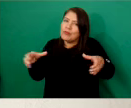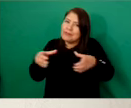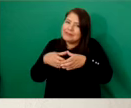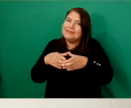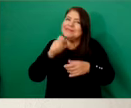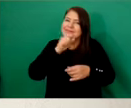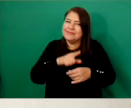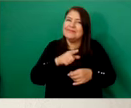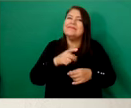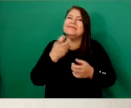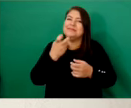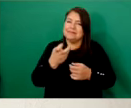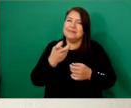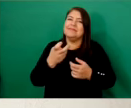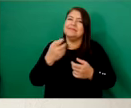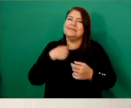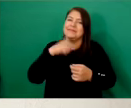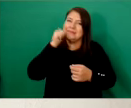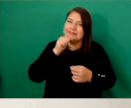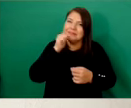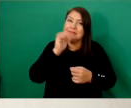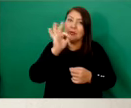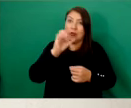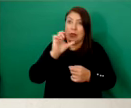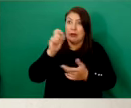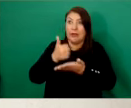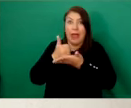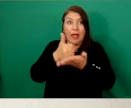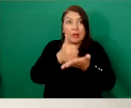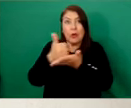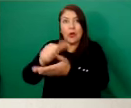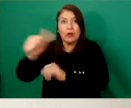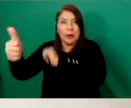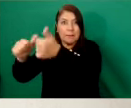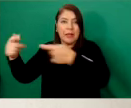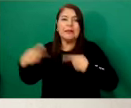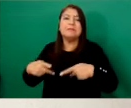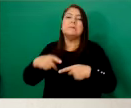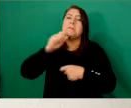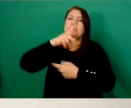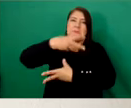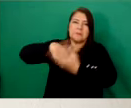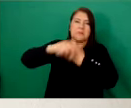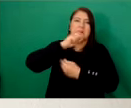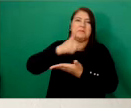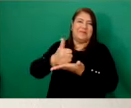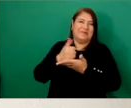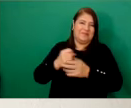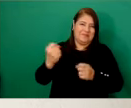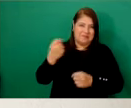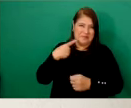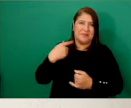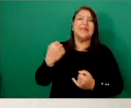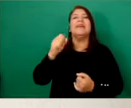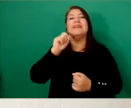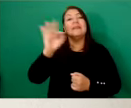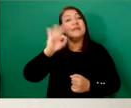. Hacemos la diferencia.Y como siempre te digo al ayudar a otros, nos ayudamos principalmente a nosotros mismos.